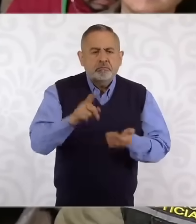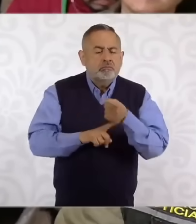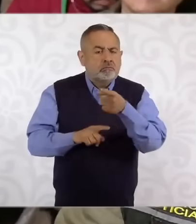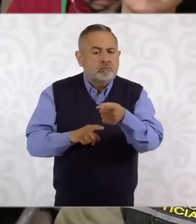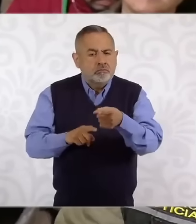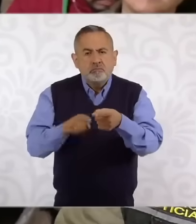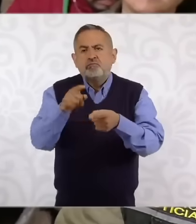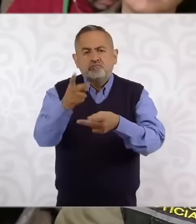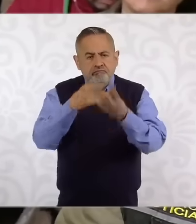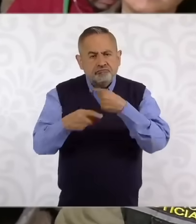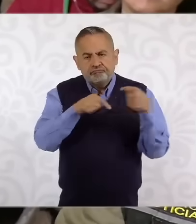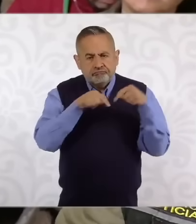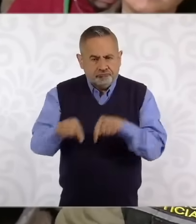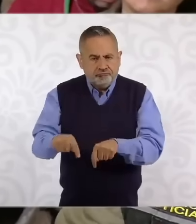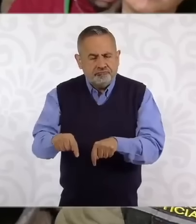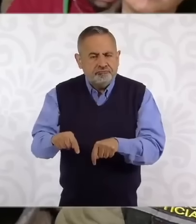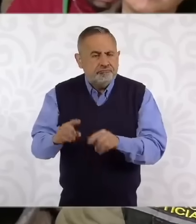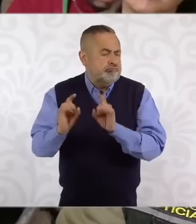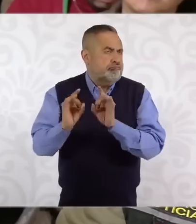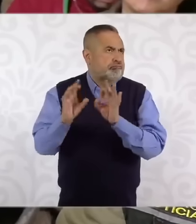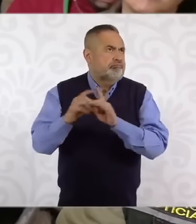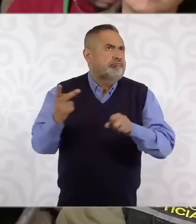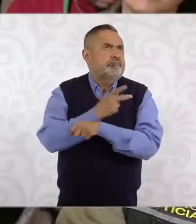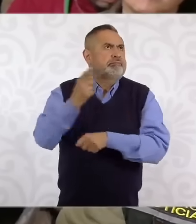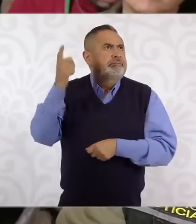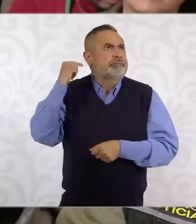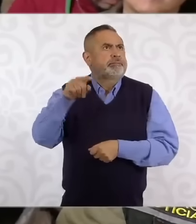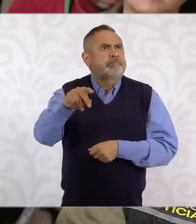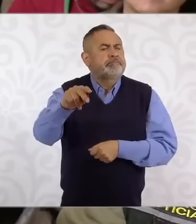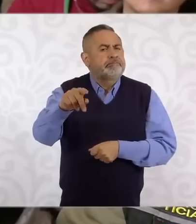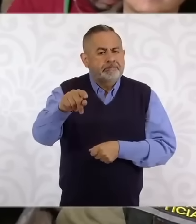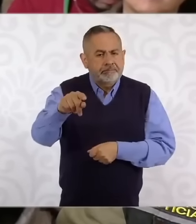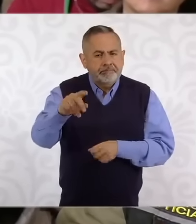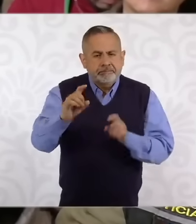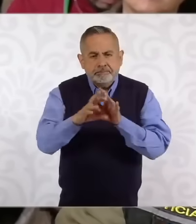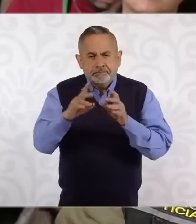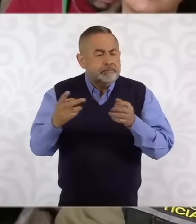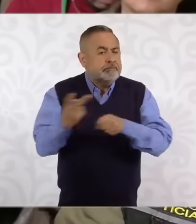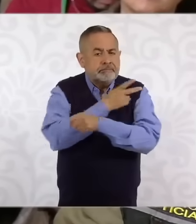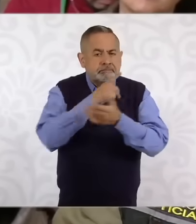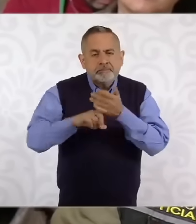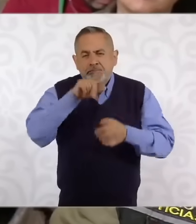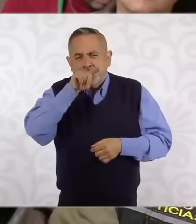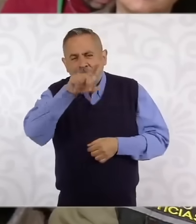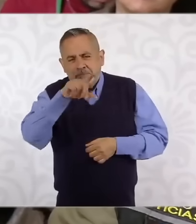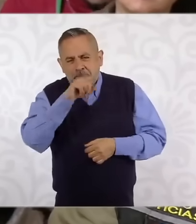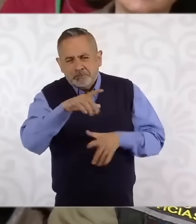estuvo aquí a raíz de los los sucesos del de Jalisco con este personaje, eh usted